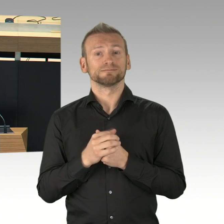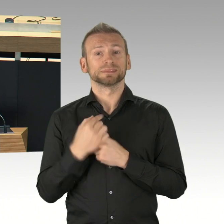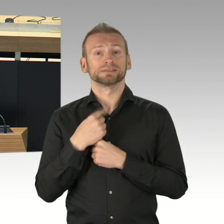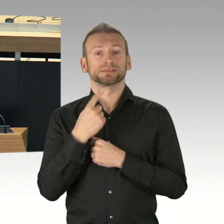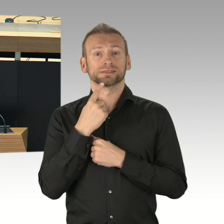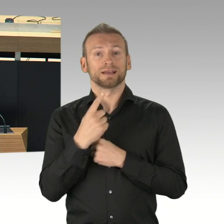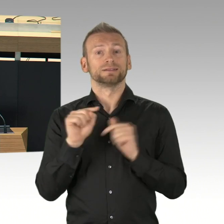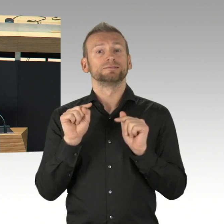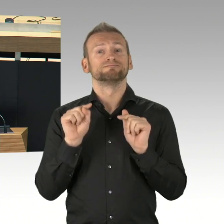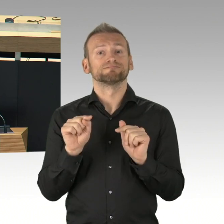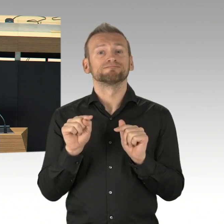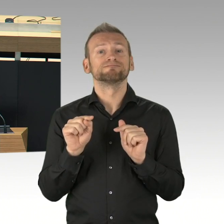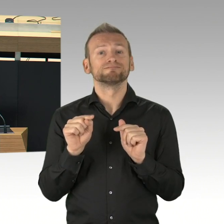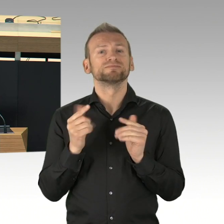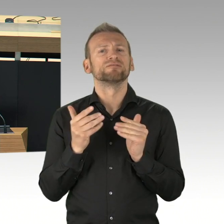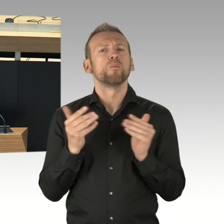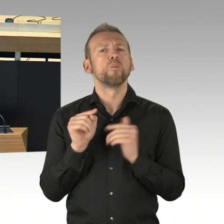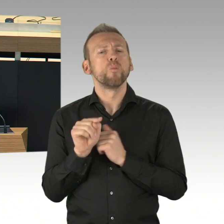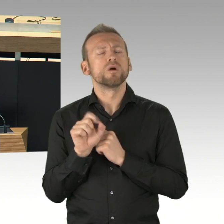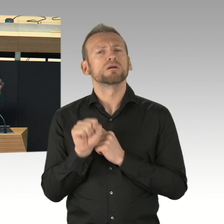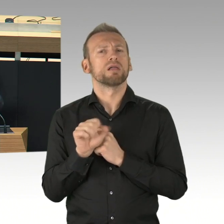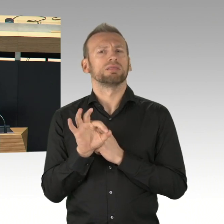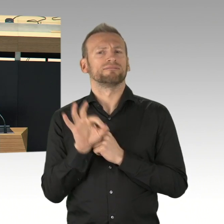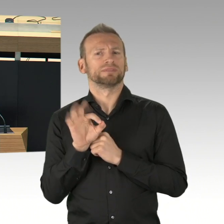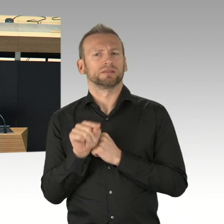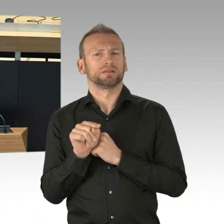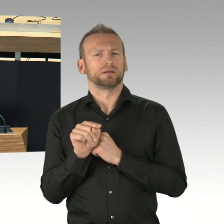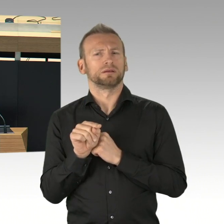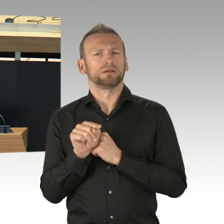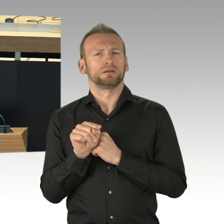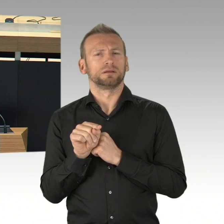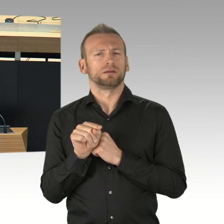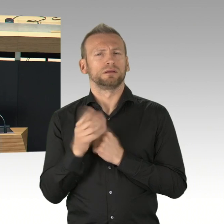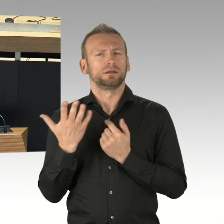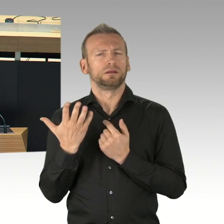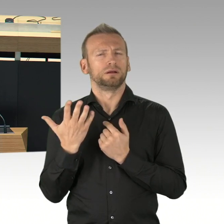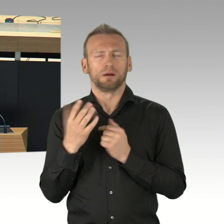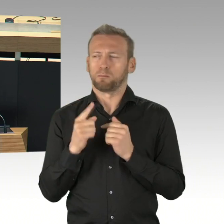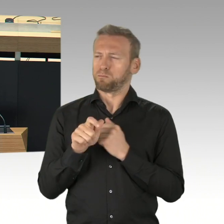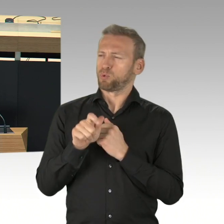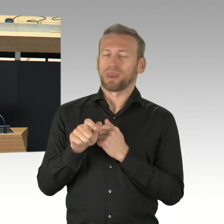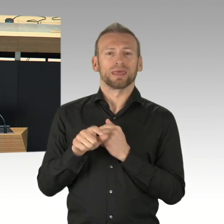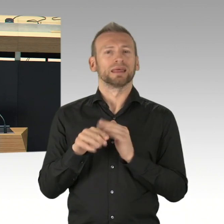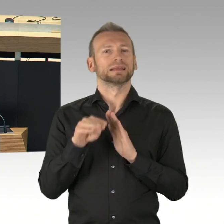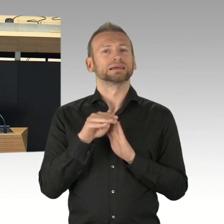aber höchstens fünf Jahre steht da, Sie legen das ja schon wieder so aus, wir tun fünf Jahre nichts, und wenn wir fünf Jahre nichts getan haben,